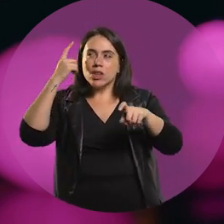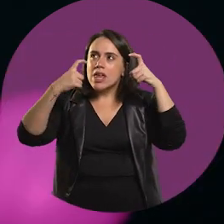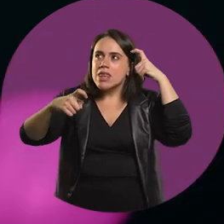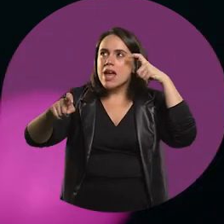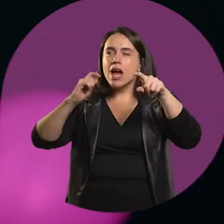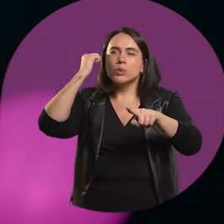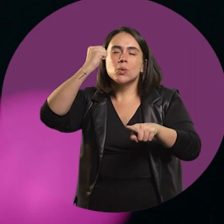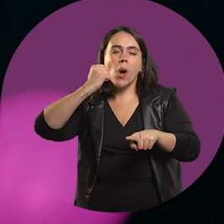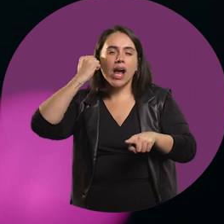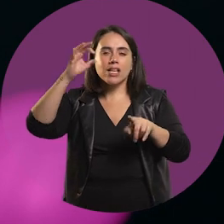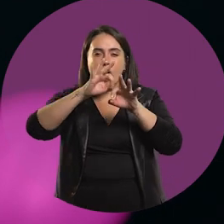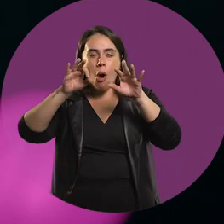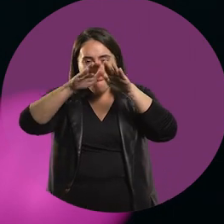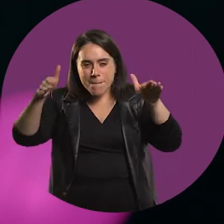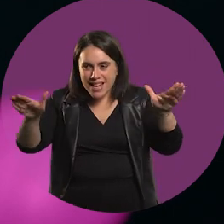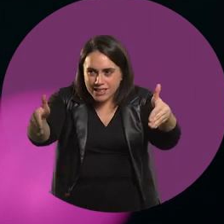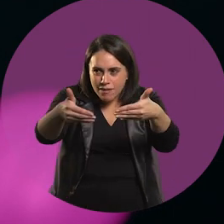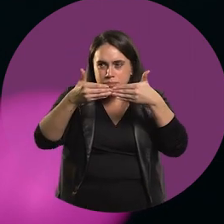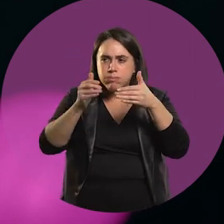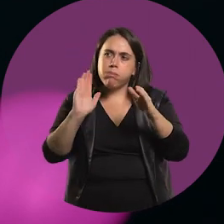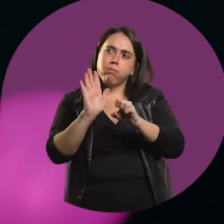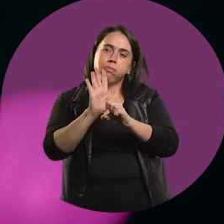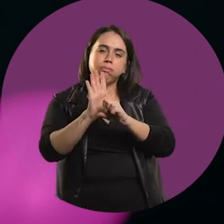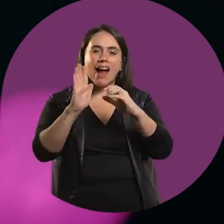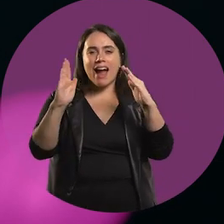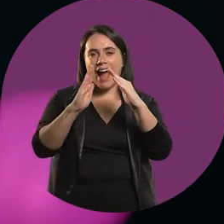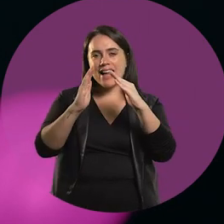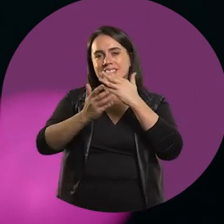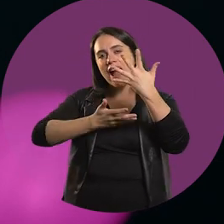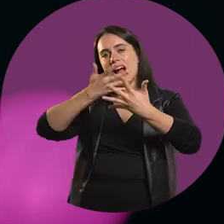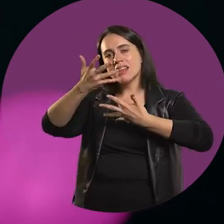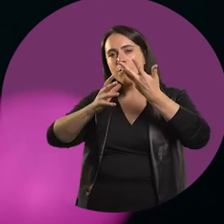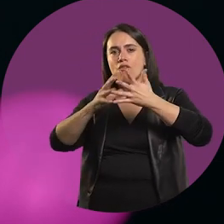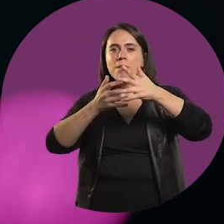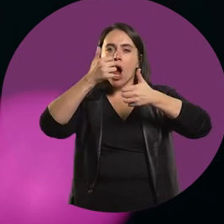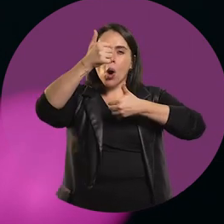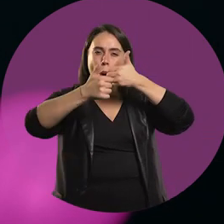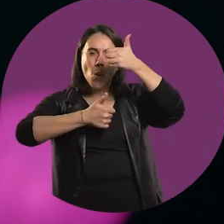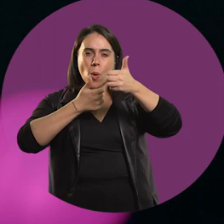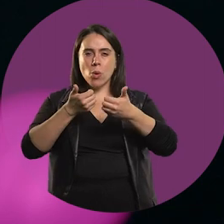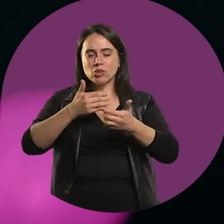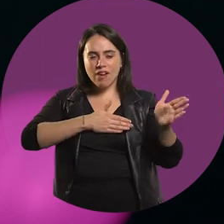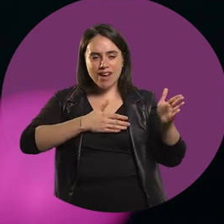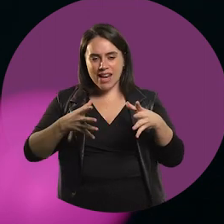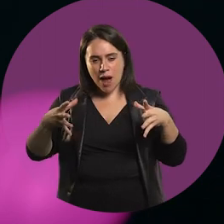nos escondíamos abajo de la mesa y la mesa se volvía una casa y hacíamos concursos de canto y bailábamos juntas.